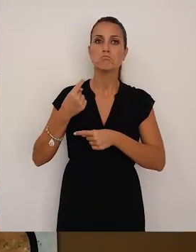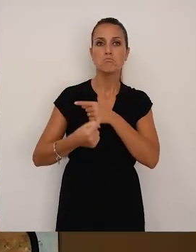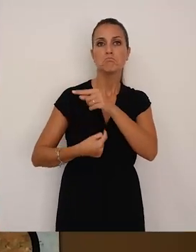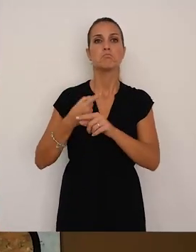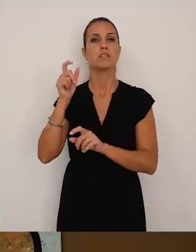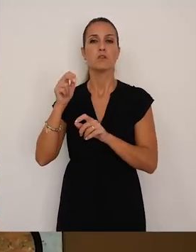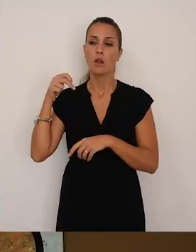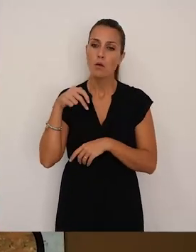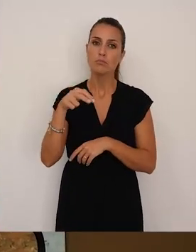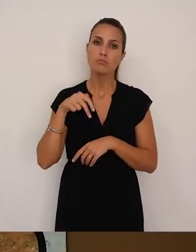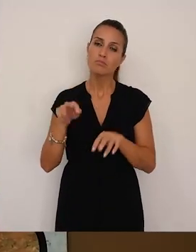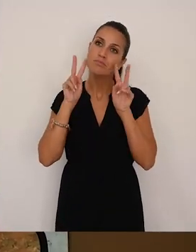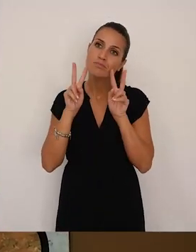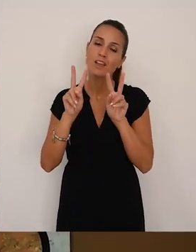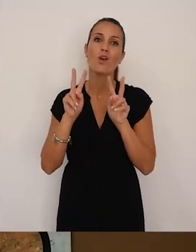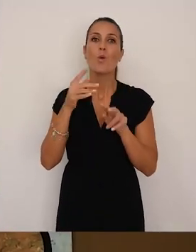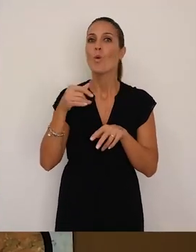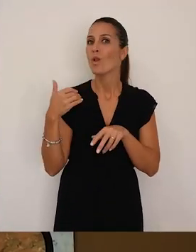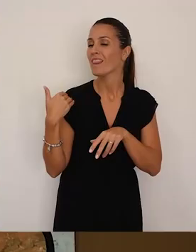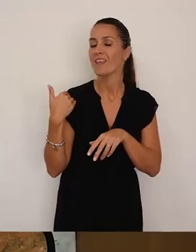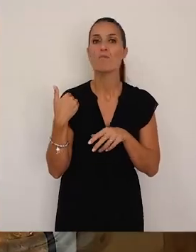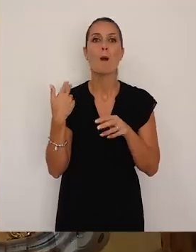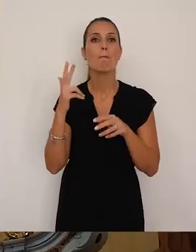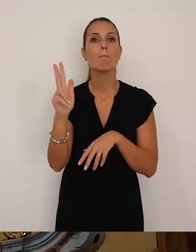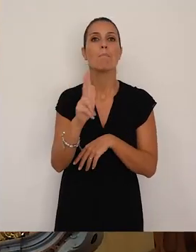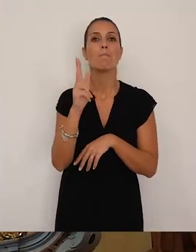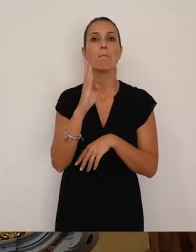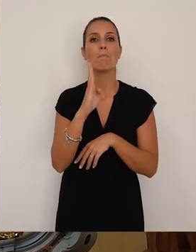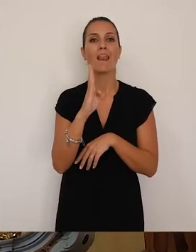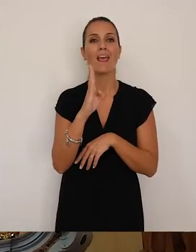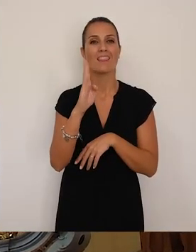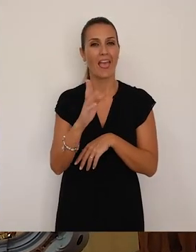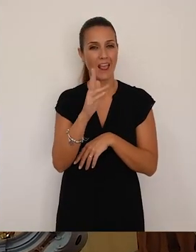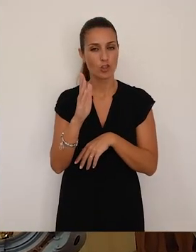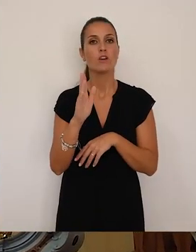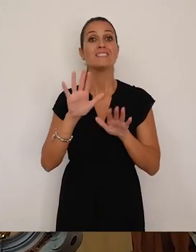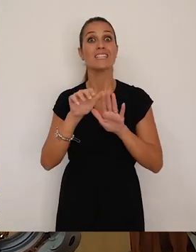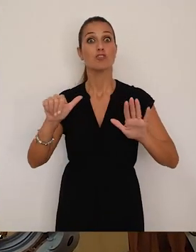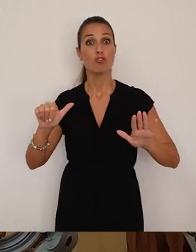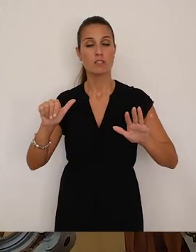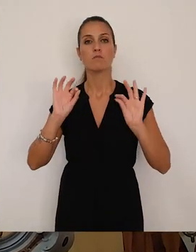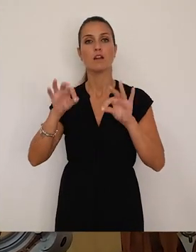corso dei secoli giungere illustri pellegrini, tra gli ultimi il papa Benedetto XVI, giunto